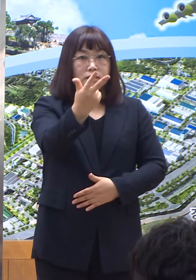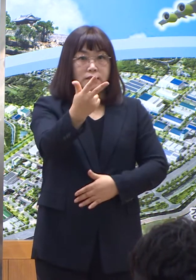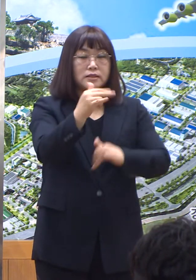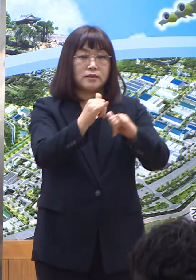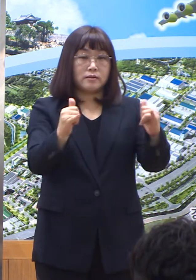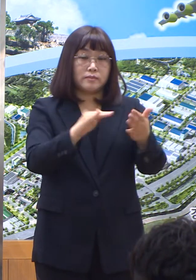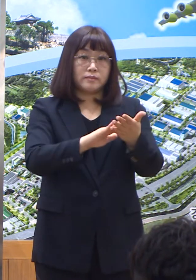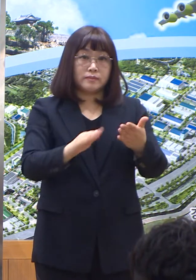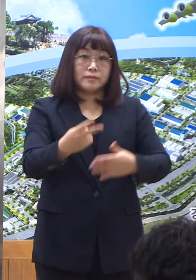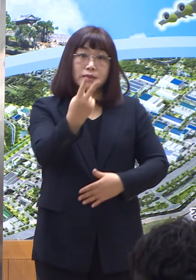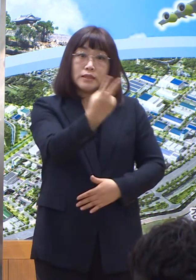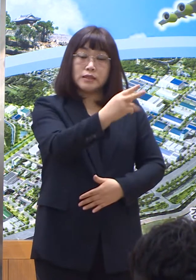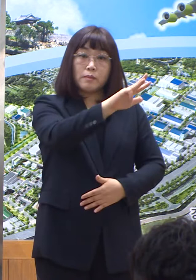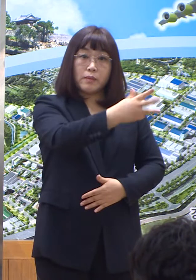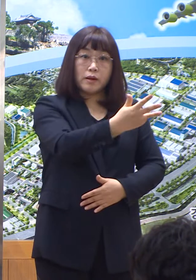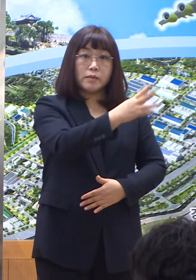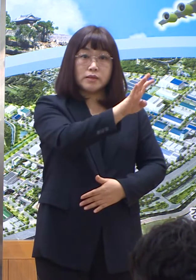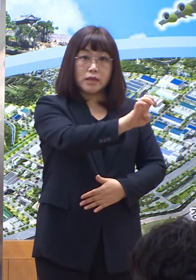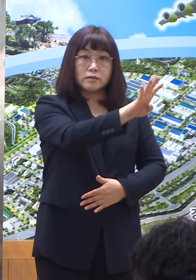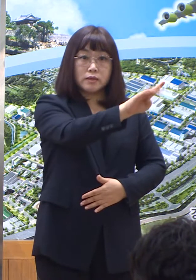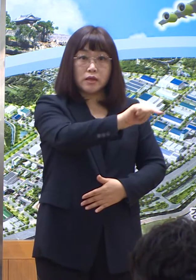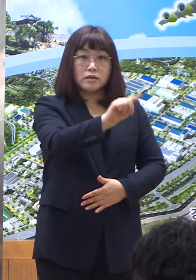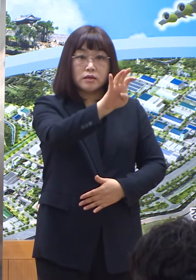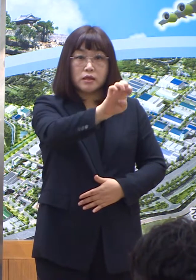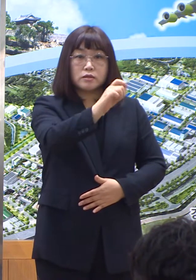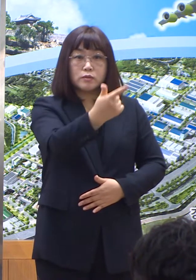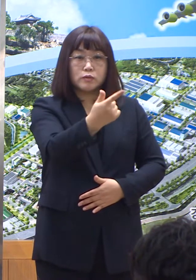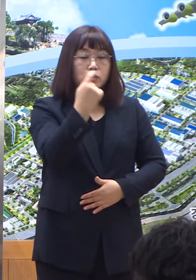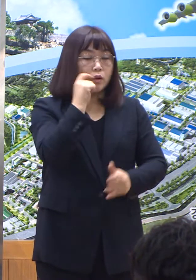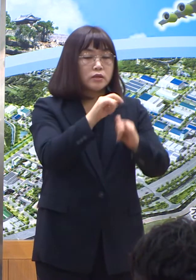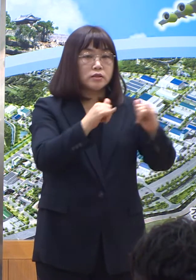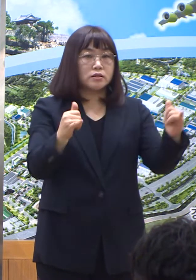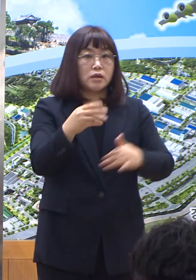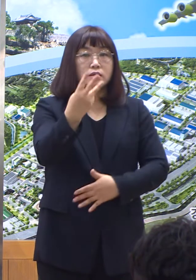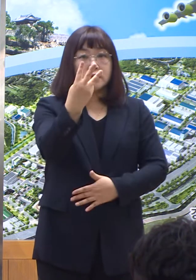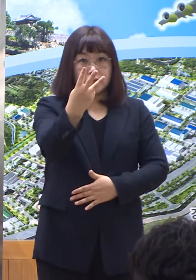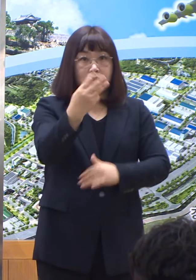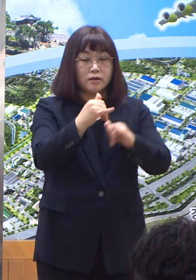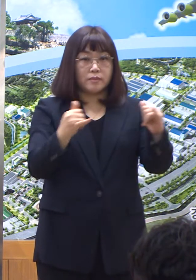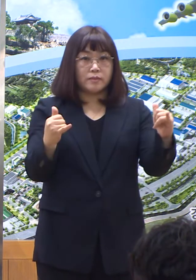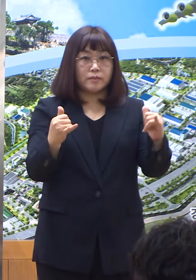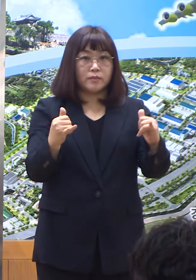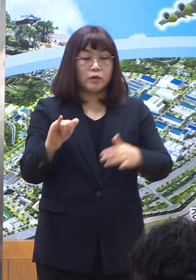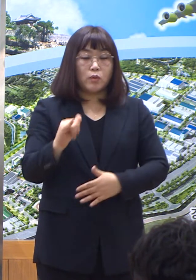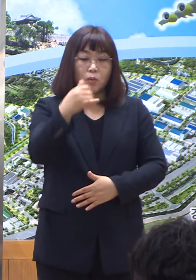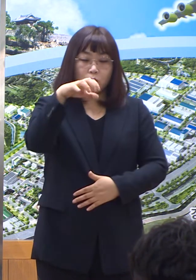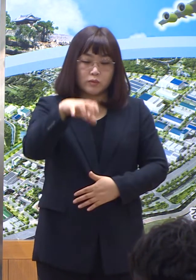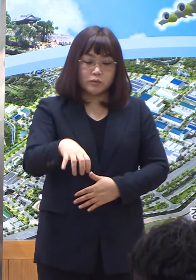진주 2844~2846번 확진자 3명은 공군교육사 관련인